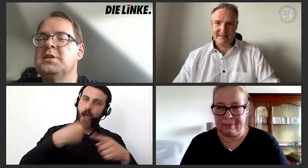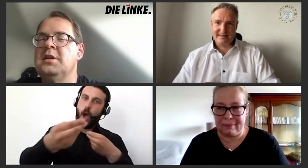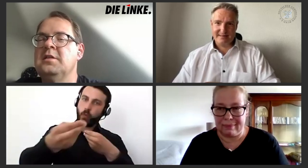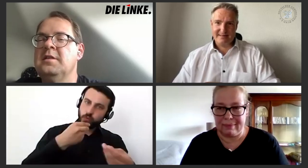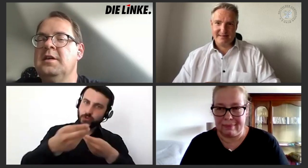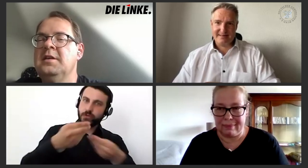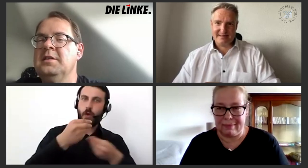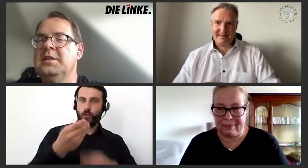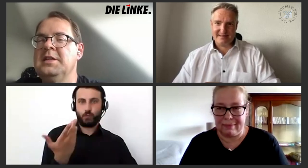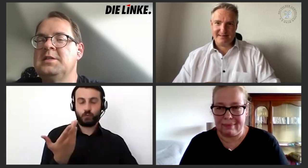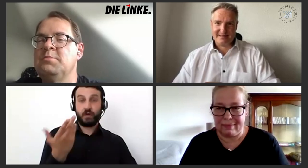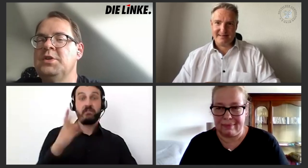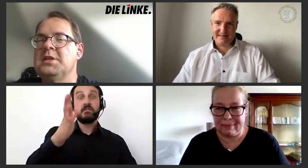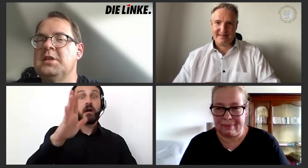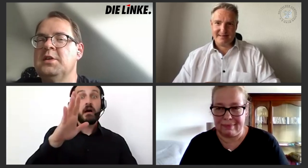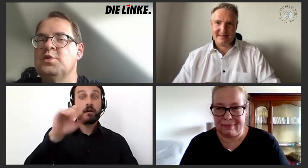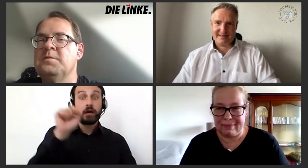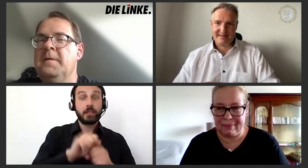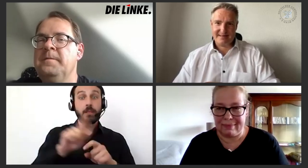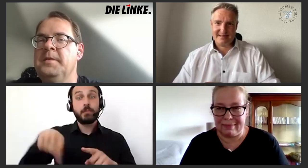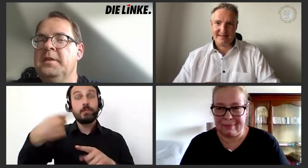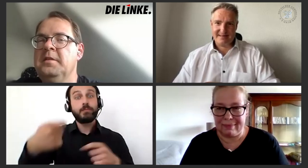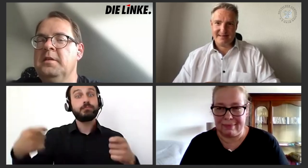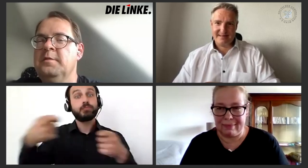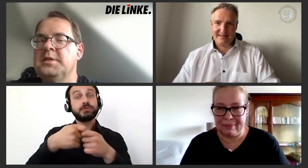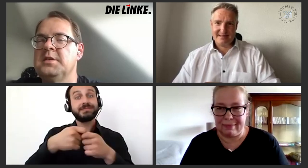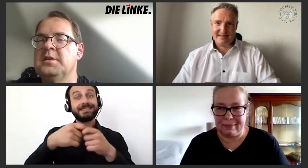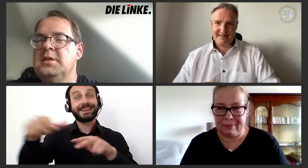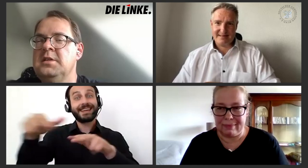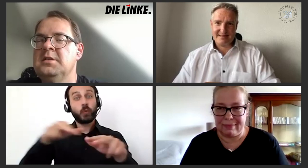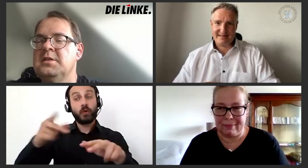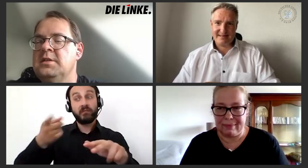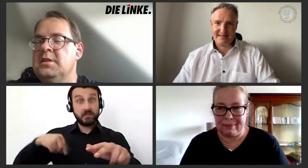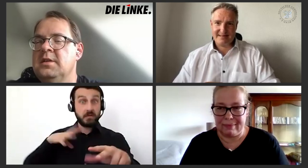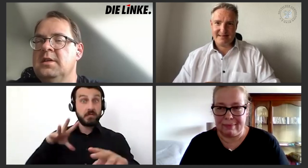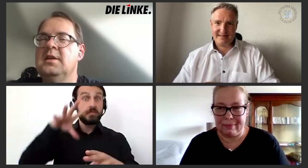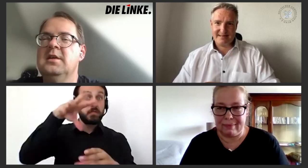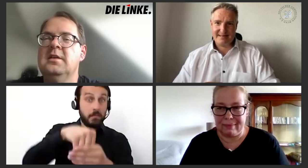vielleicht gelingt es uns ja, Teil der nächsten Bundesregierung zu werden. Dann versichere ich